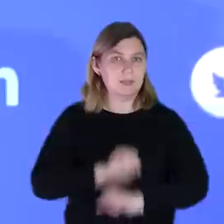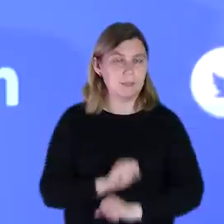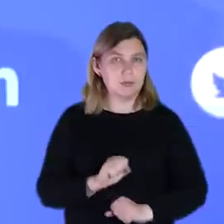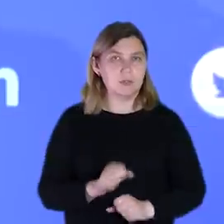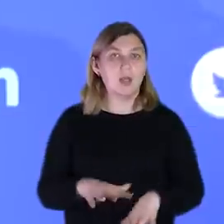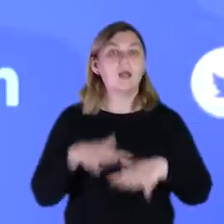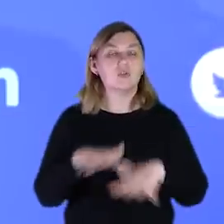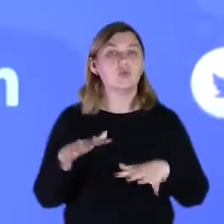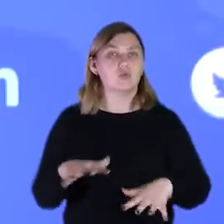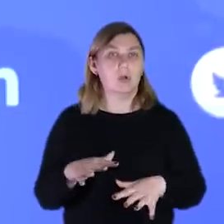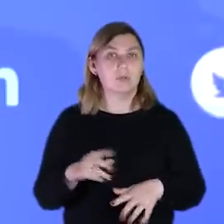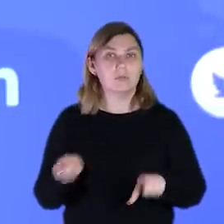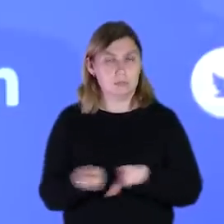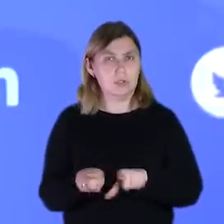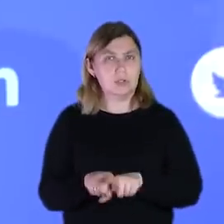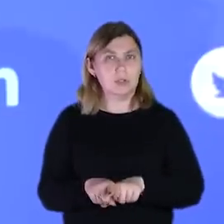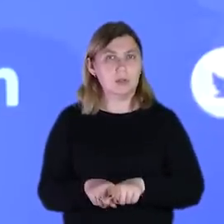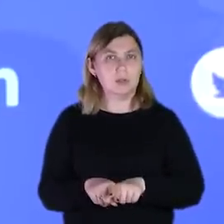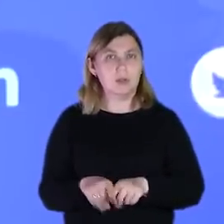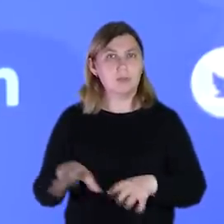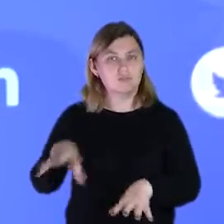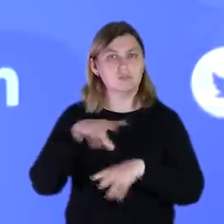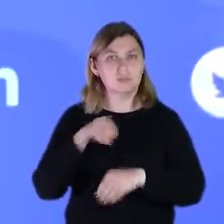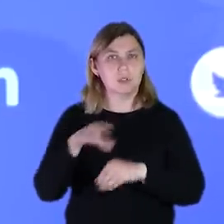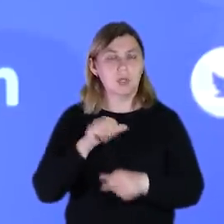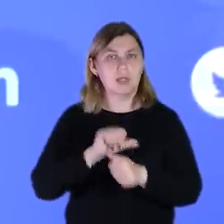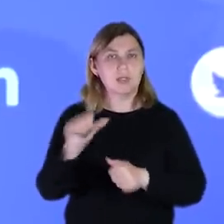Bardzo dużą wagę przywiązywano do kwestii poboru. Było jedenaście rejonowych komend